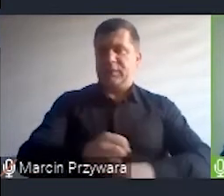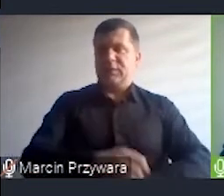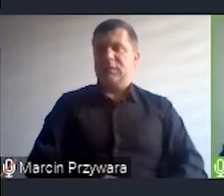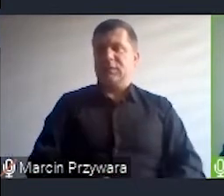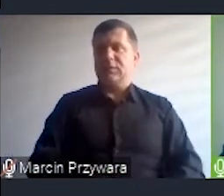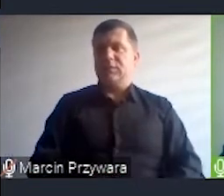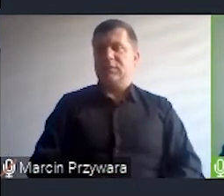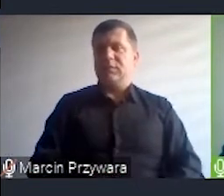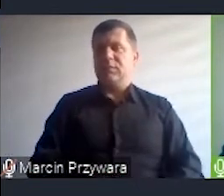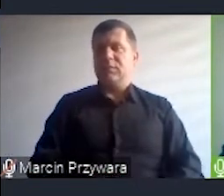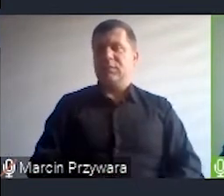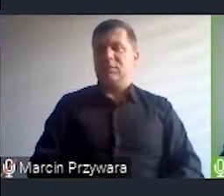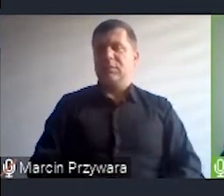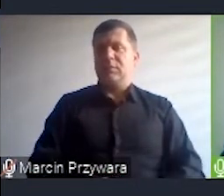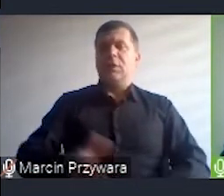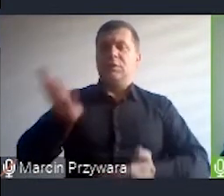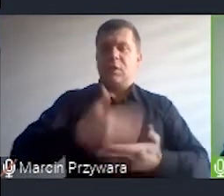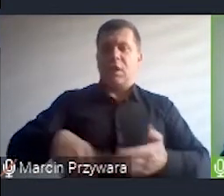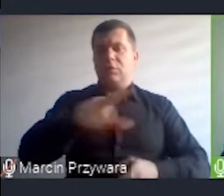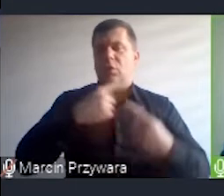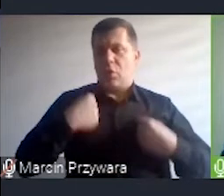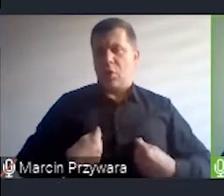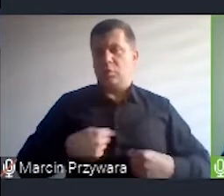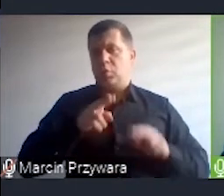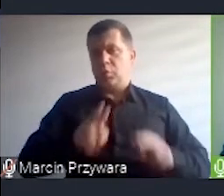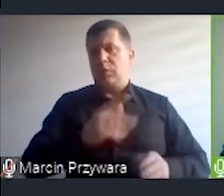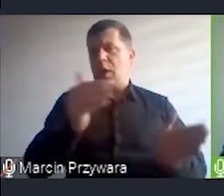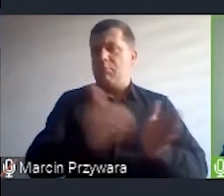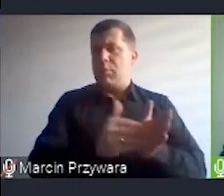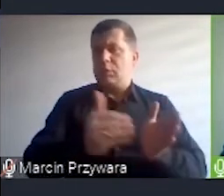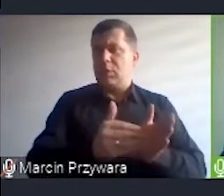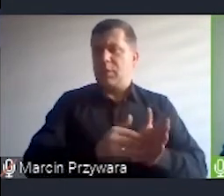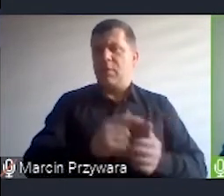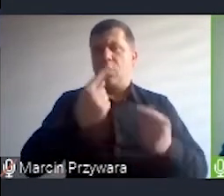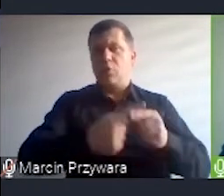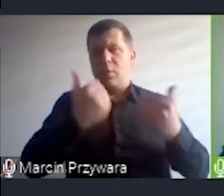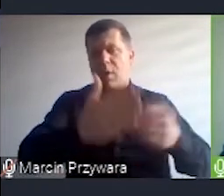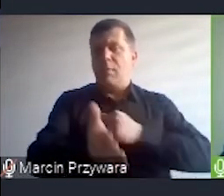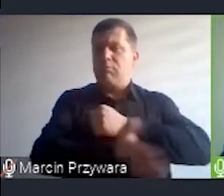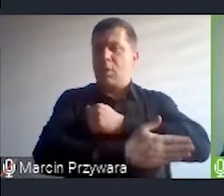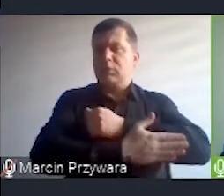gdzie część uczestników po prostu potrzebowała po prostu jakiś pozostałych kompetencji życiowych,